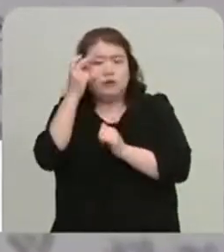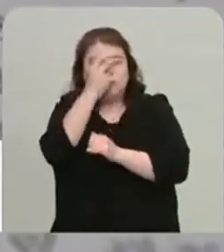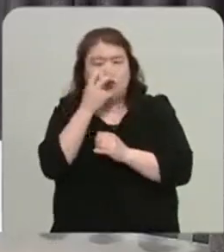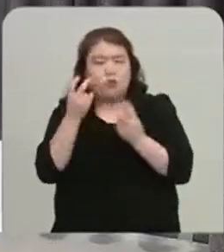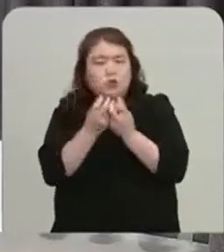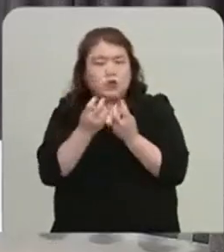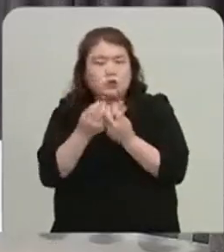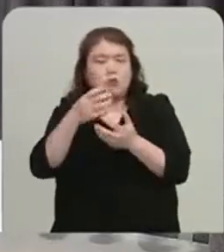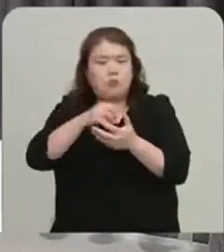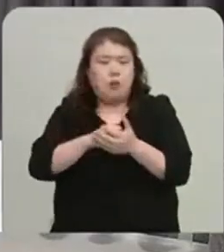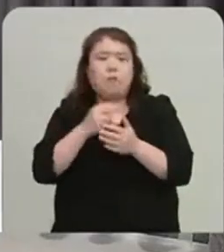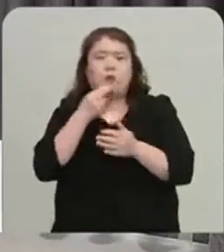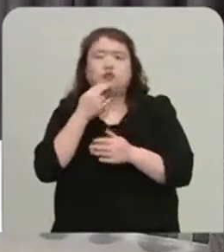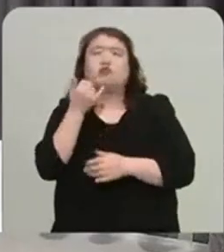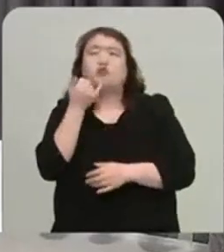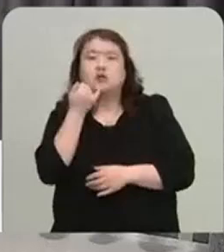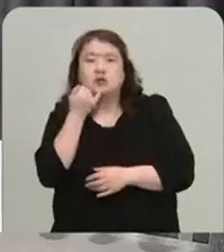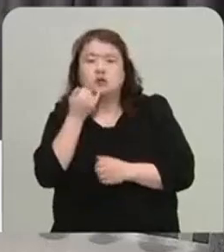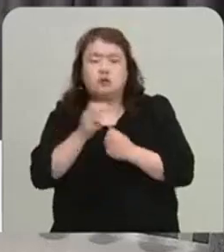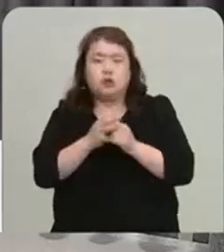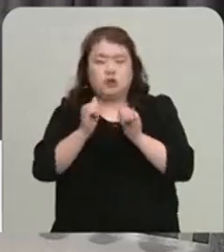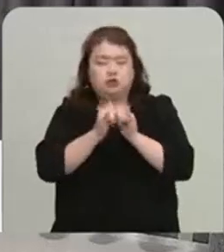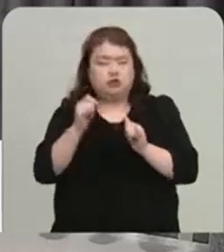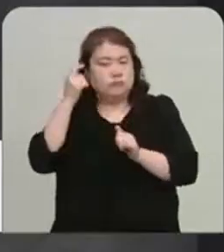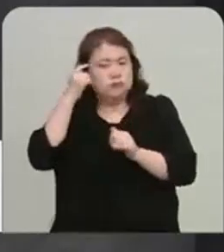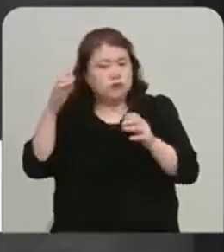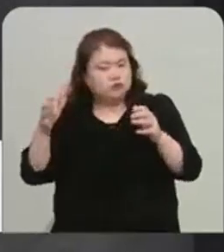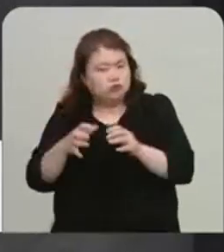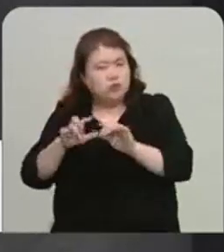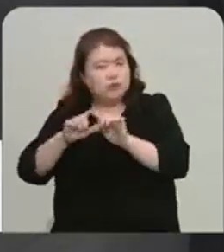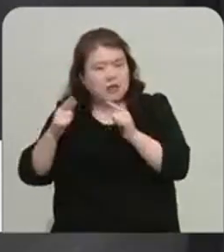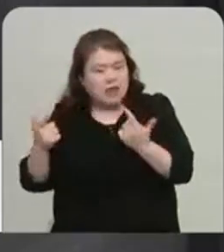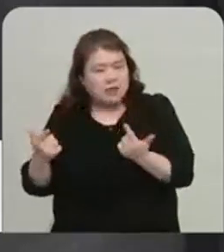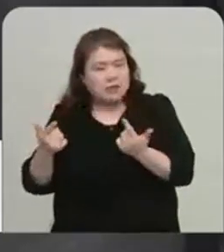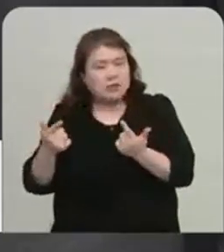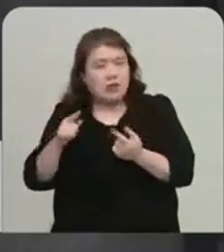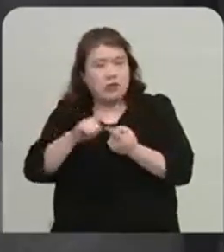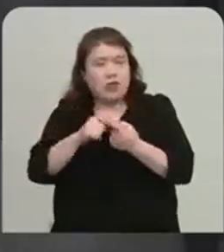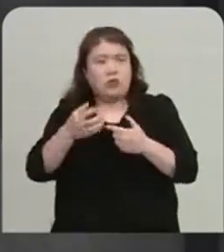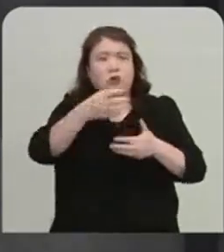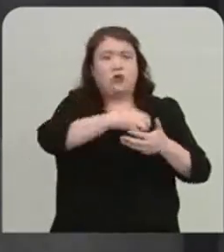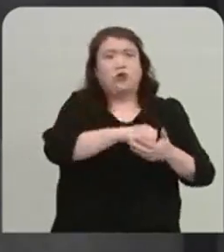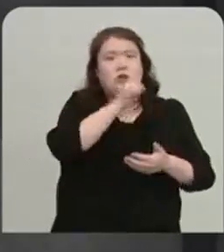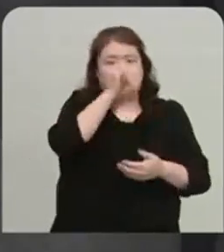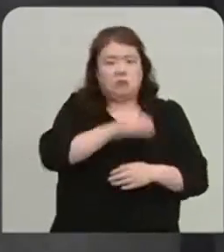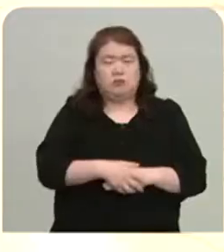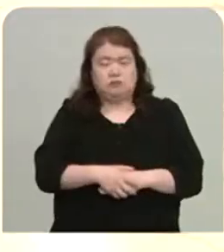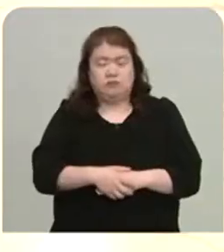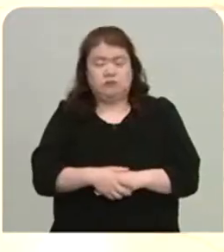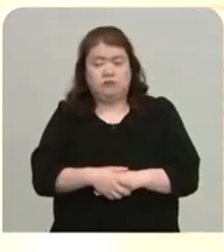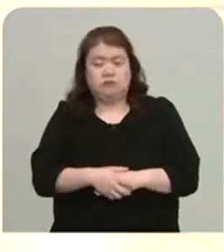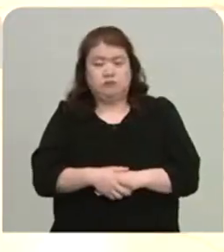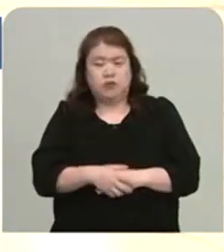지 않아도 되고 주민 의견 수렴 을 하지 않는 본안에는 넣게 돼 있다는 겁니다. 김영희/탈핵법률가모임 '해바라기 ' 대표/변호사 : 주민 보호 대책